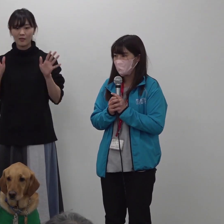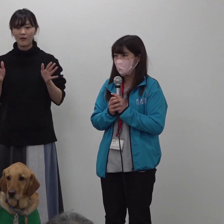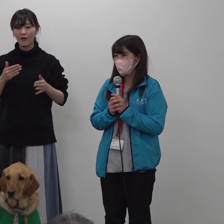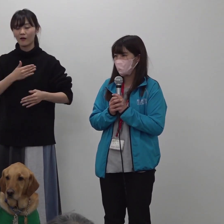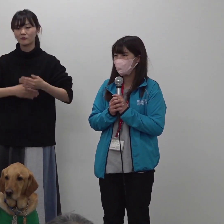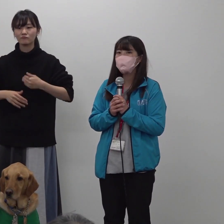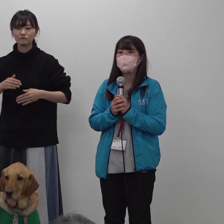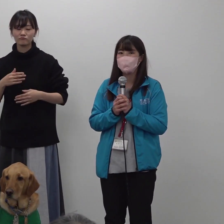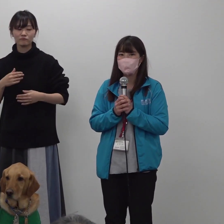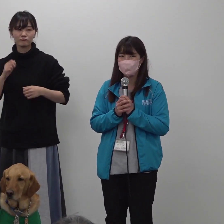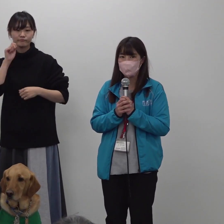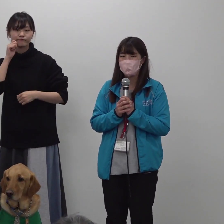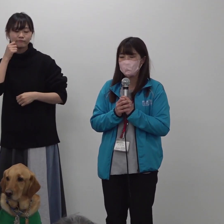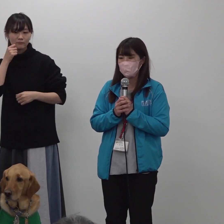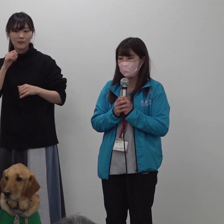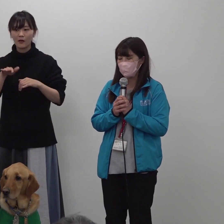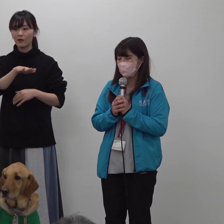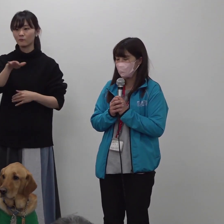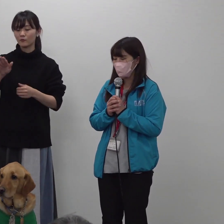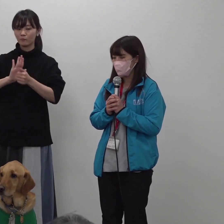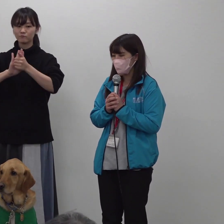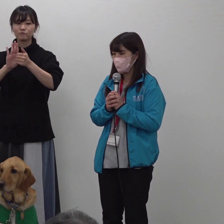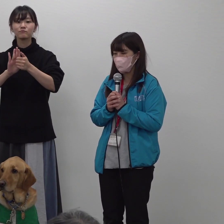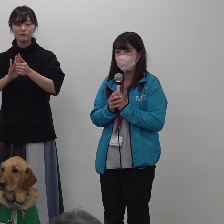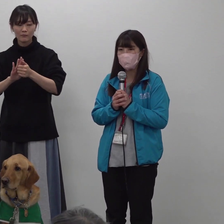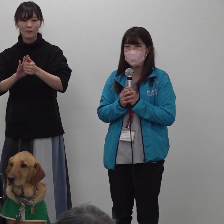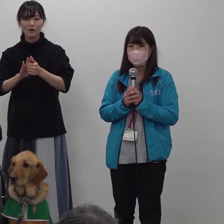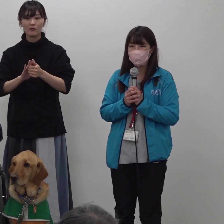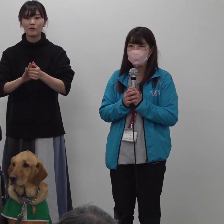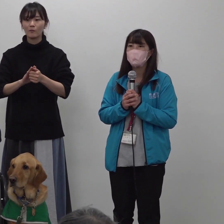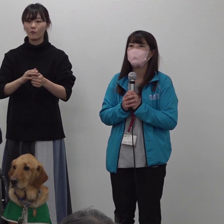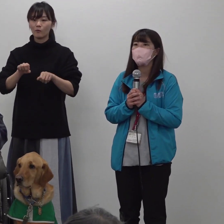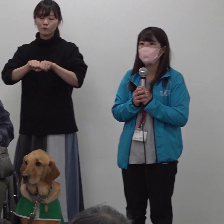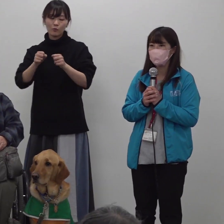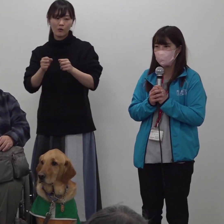手足が不自由といっても皆さん それぞれ障害が異なりますので